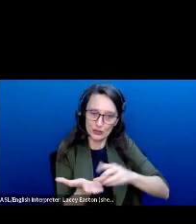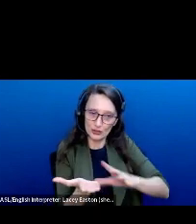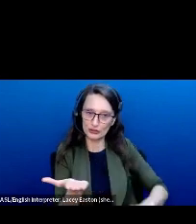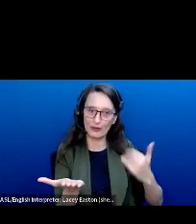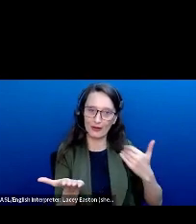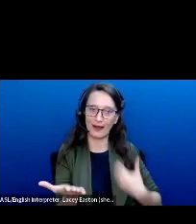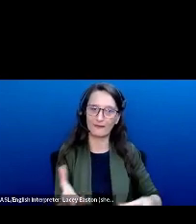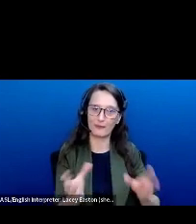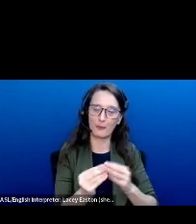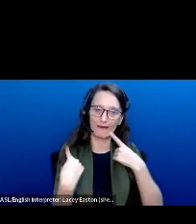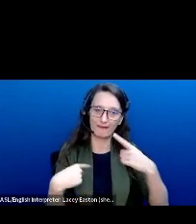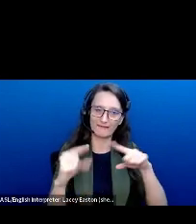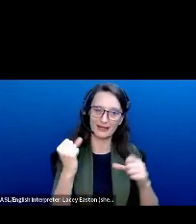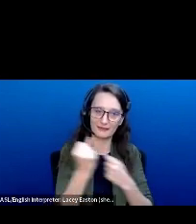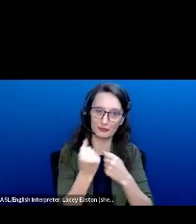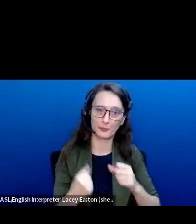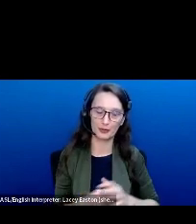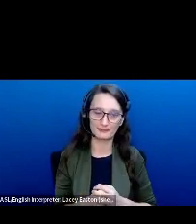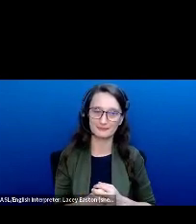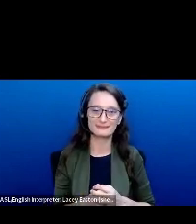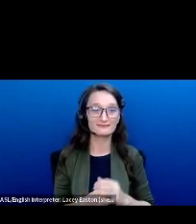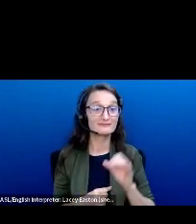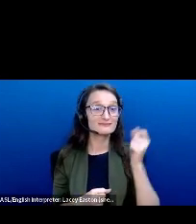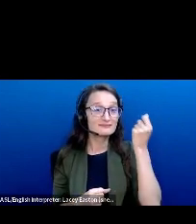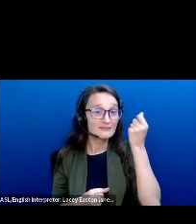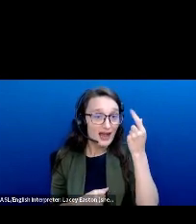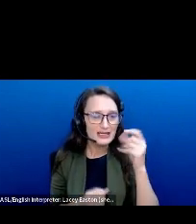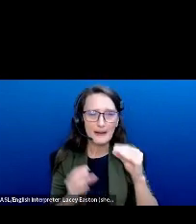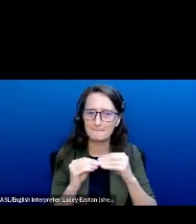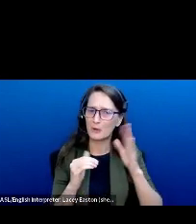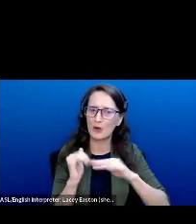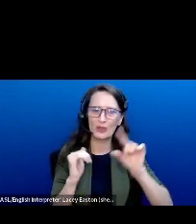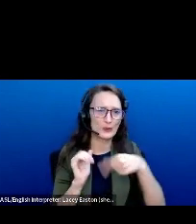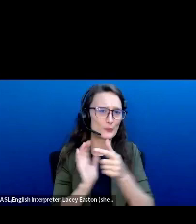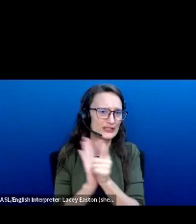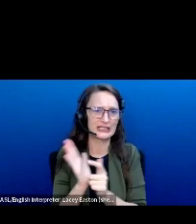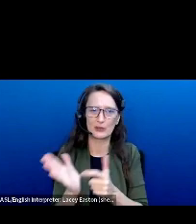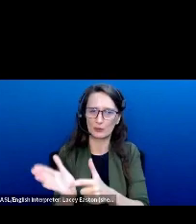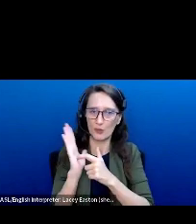Por lo tanto, estos son más que solo requisitos legales, son parte de la base de